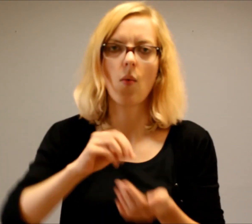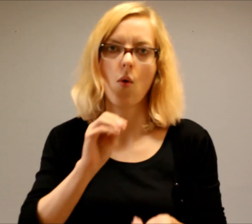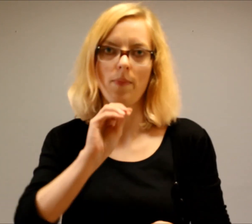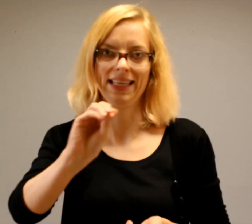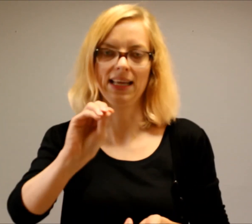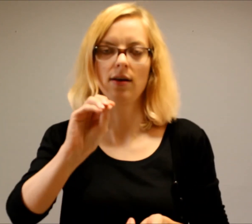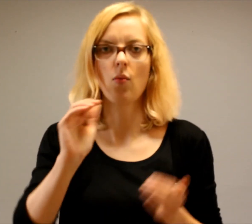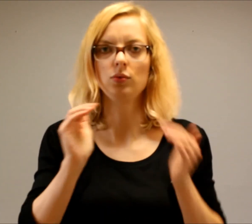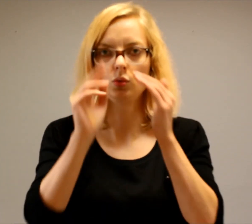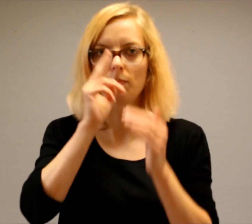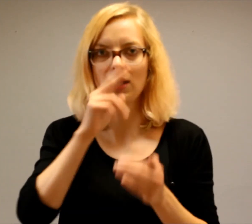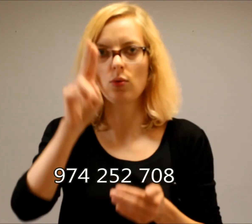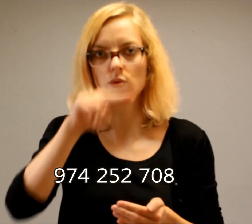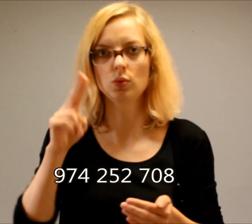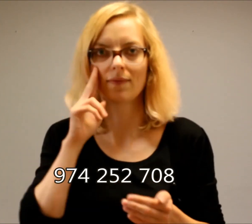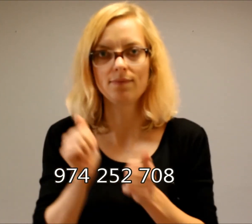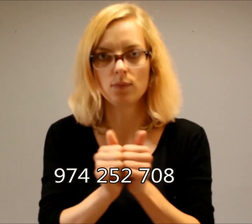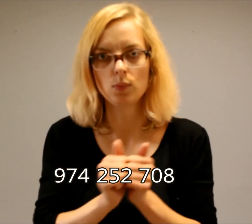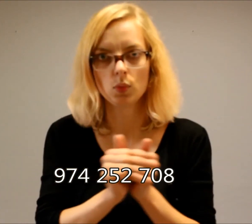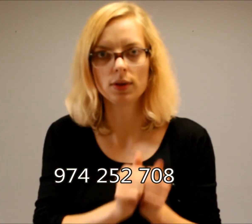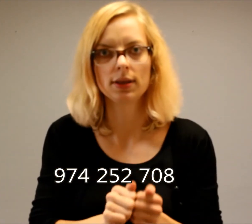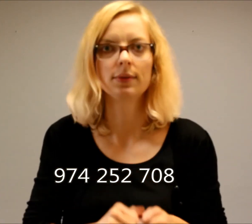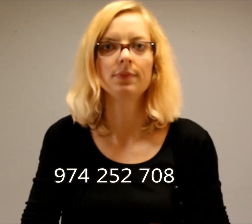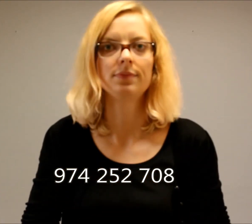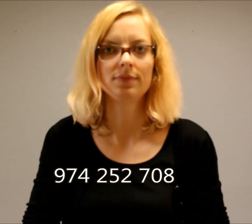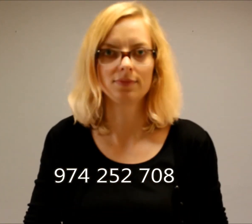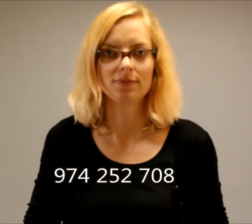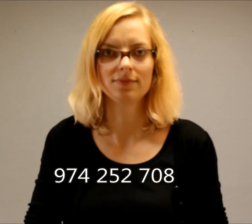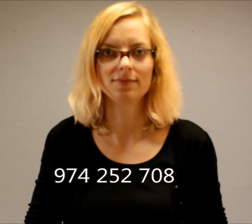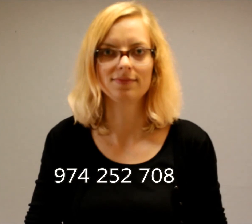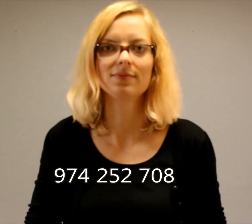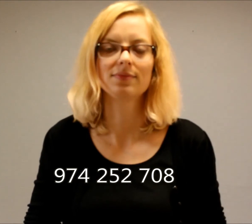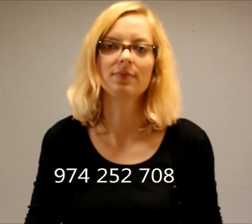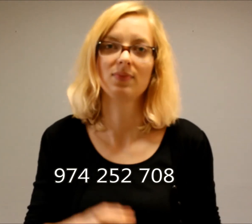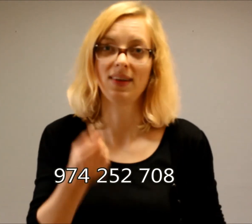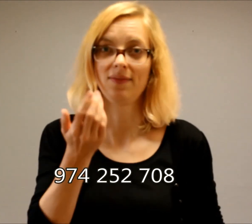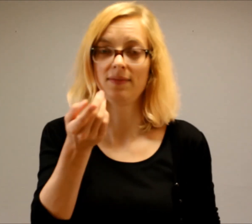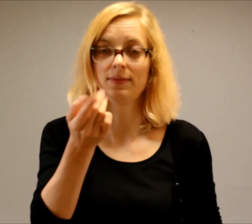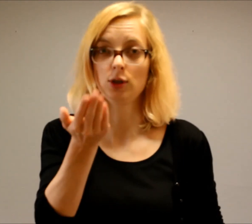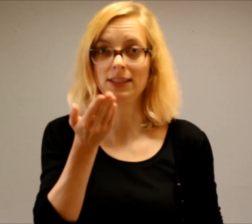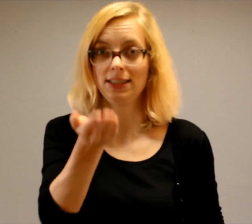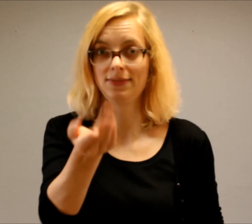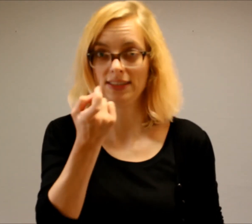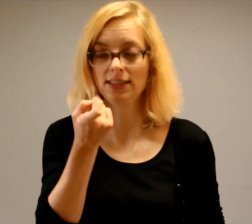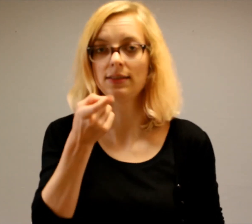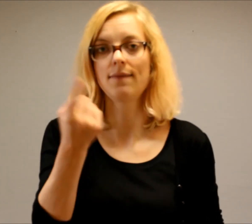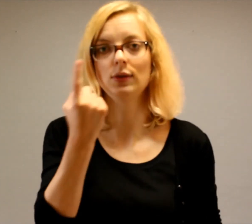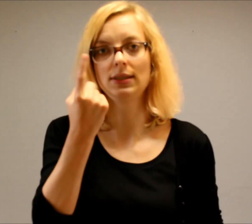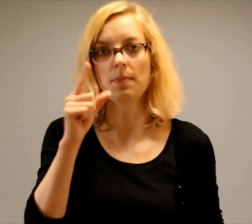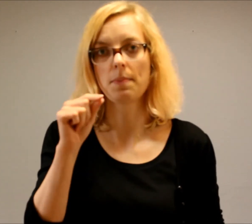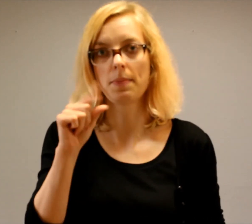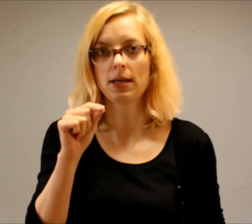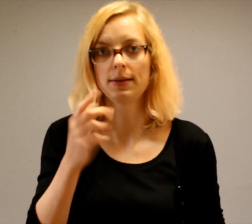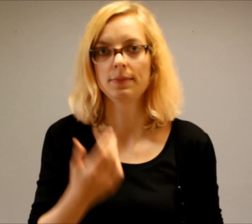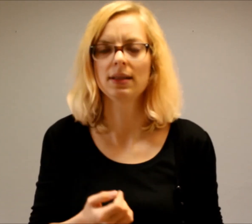og oppgi NDFs organisasjonsnummer. Søknadsfristen er 1. september.